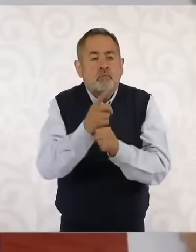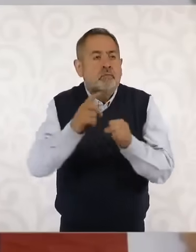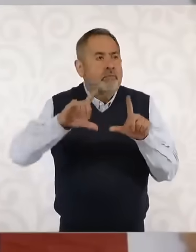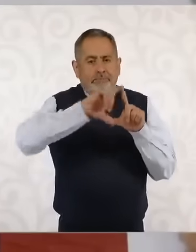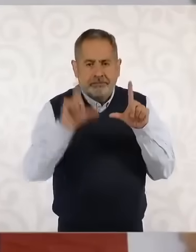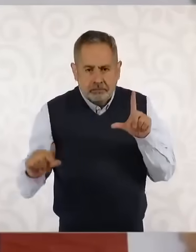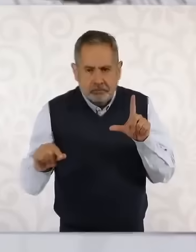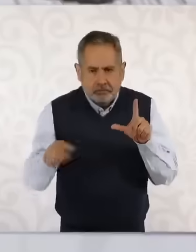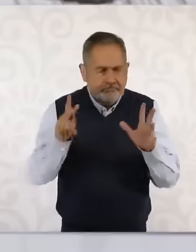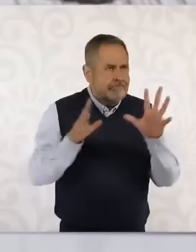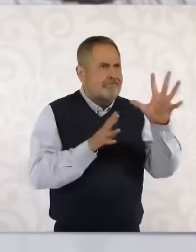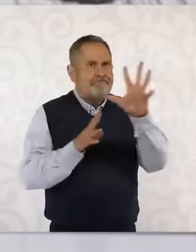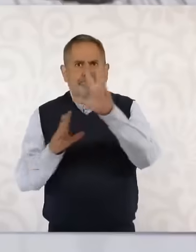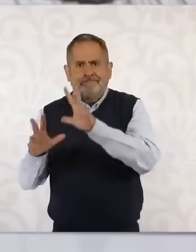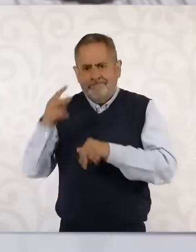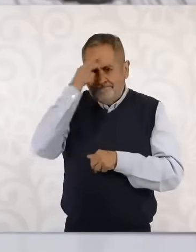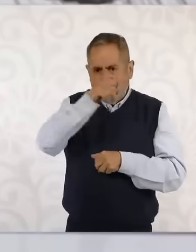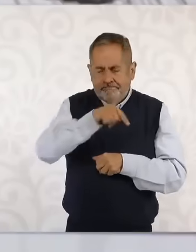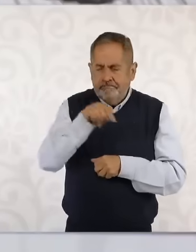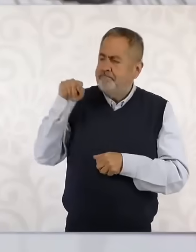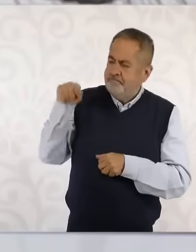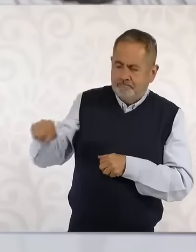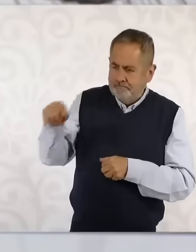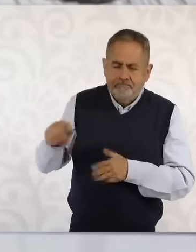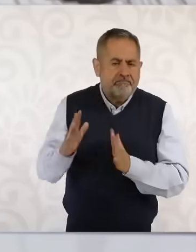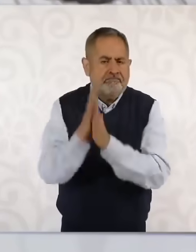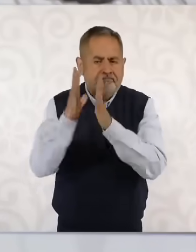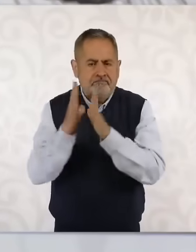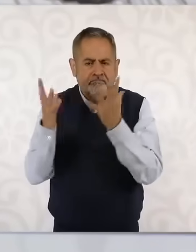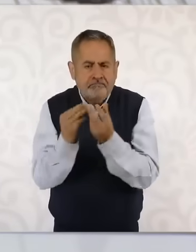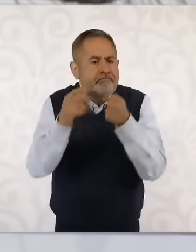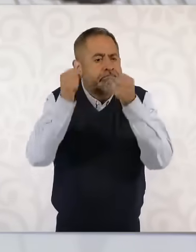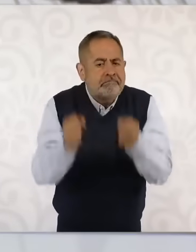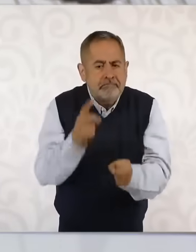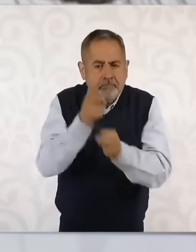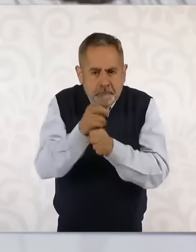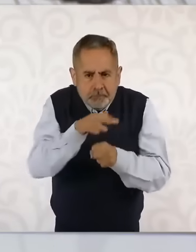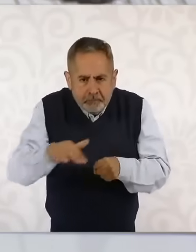condiciones del México de hoy es fundamental que participe en la seguridad pública, en la